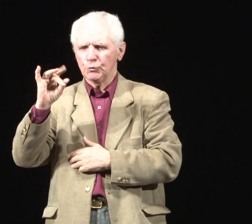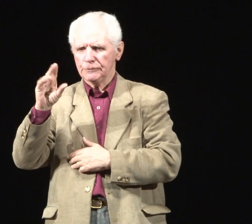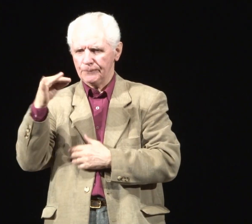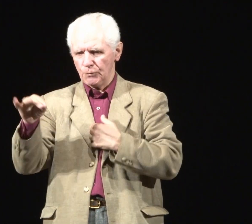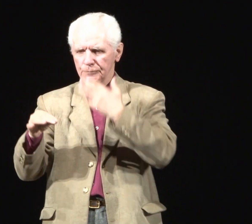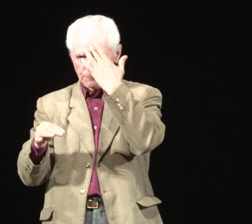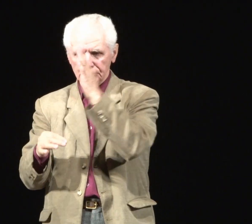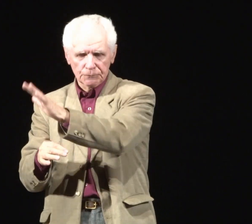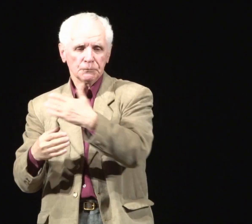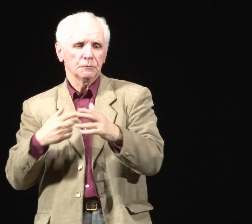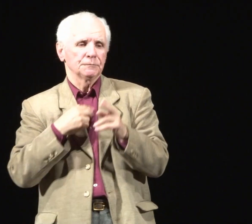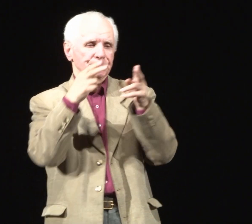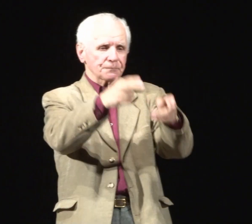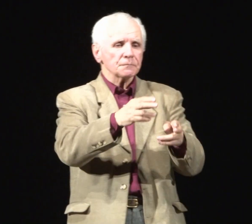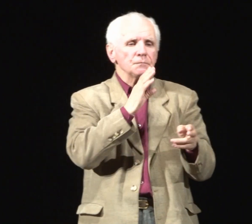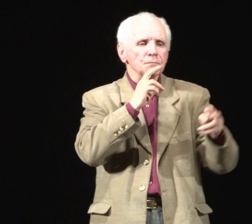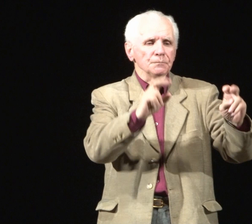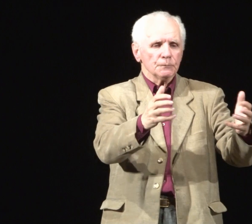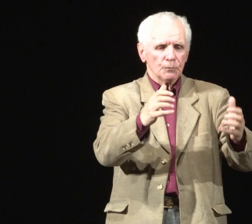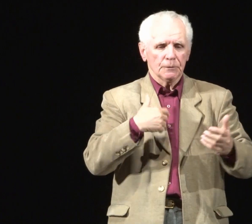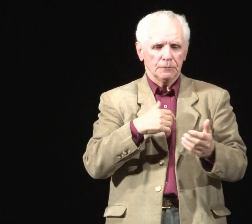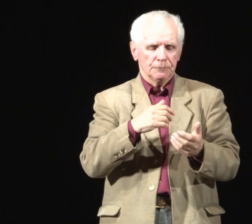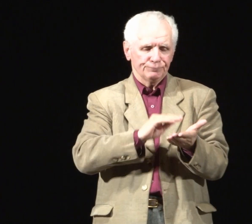Итак, я поехал в отдел культуры, там сидела девушка, я начал с ней переписываться, жалуясь на положение...